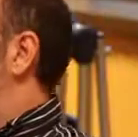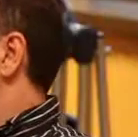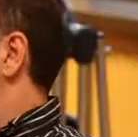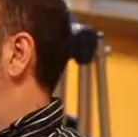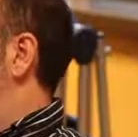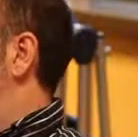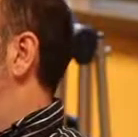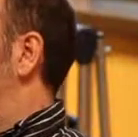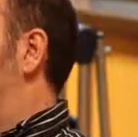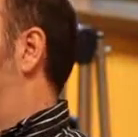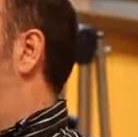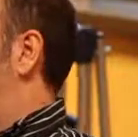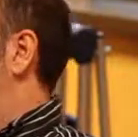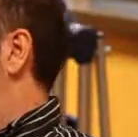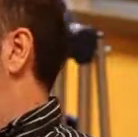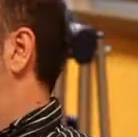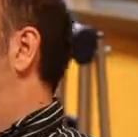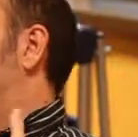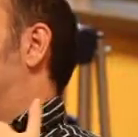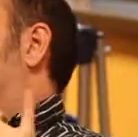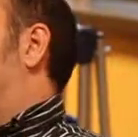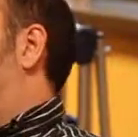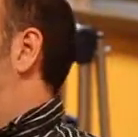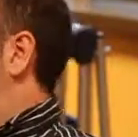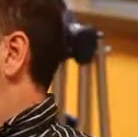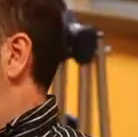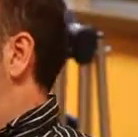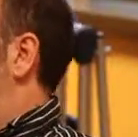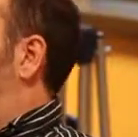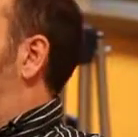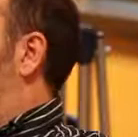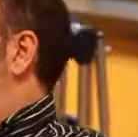al final siempre son insolventes, y es la sociedad la que al final ha de recortar